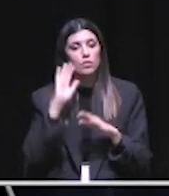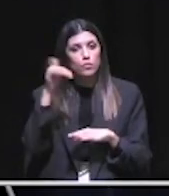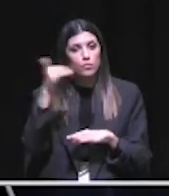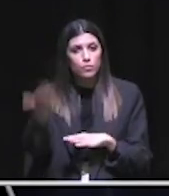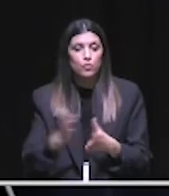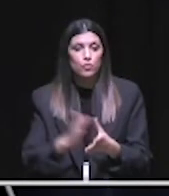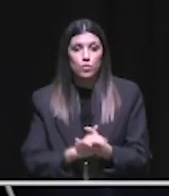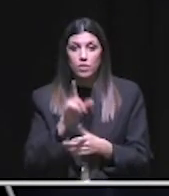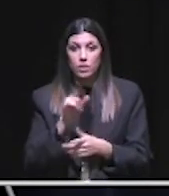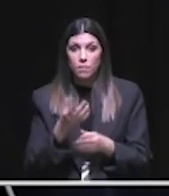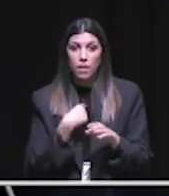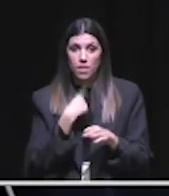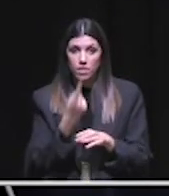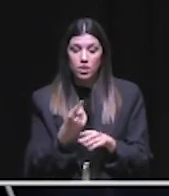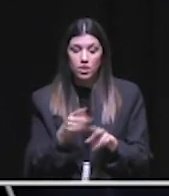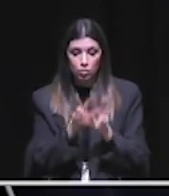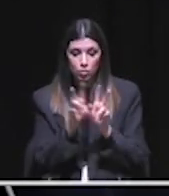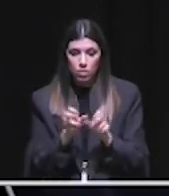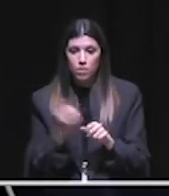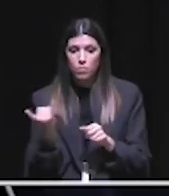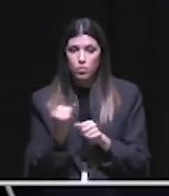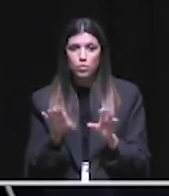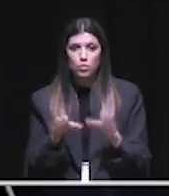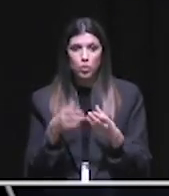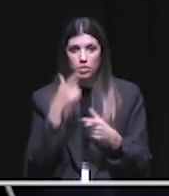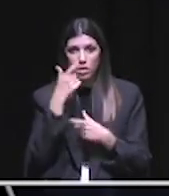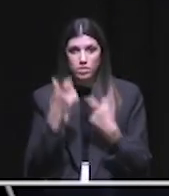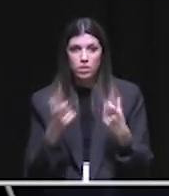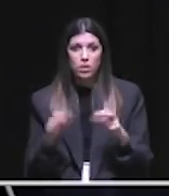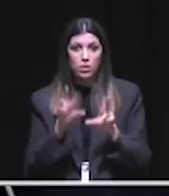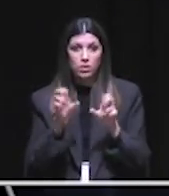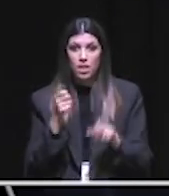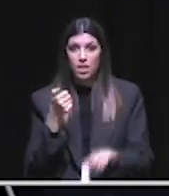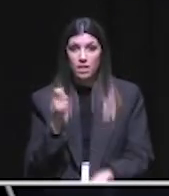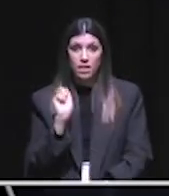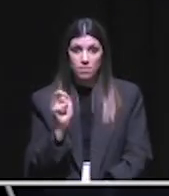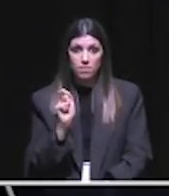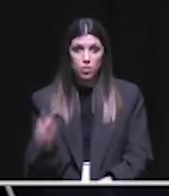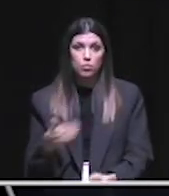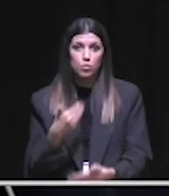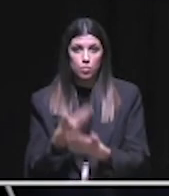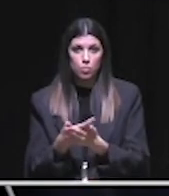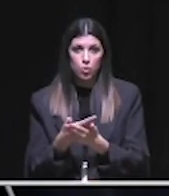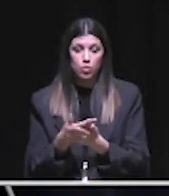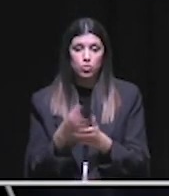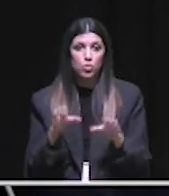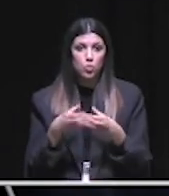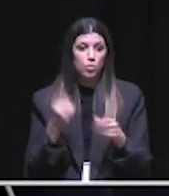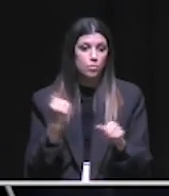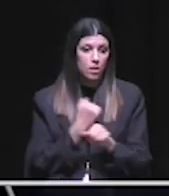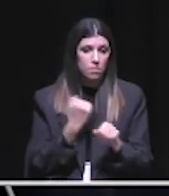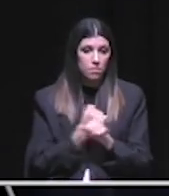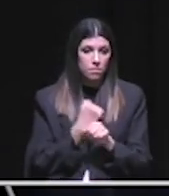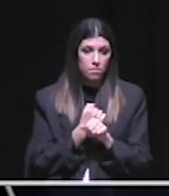E depois acrescenta que o próprio tema do 2º Conselho de Cidadãos, a “Cidade dos 15 Minutos”, é uma proposta apresentada pelo grupo de trabalho que integrou